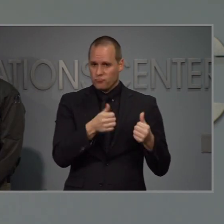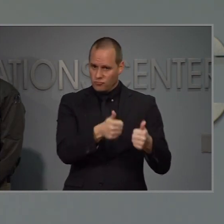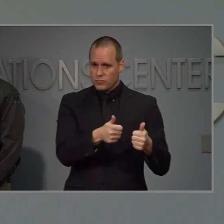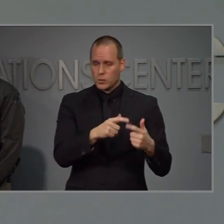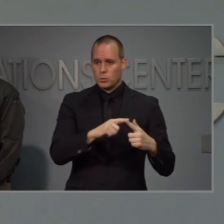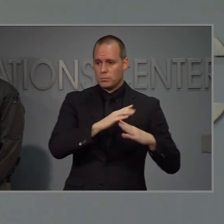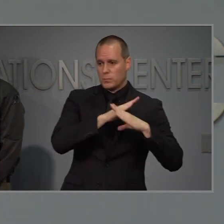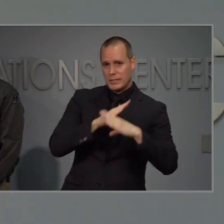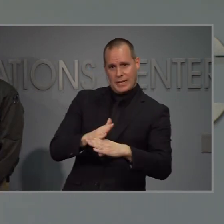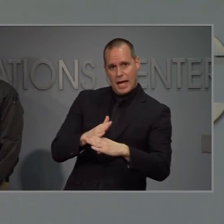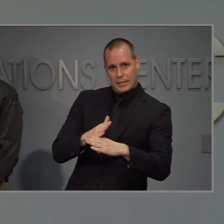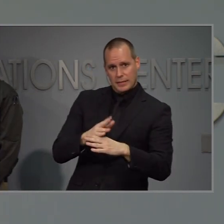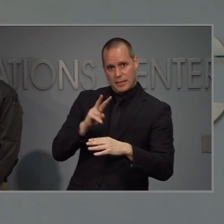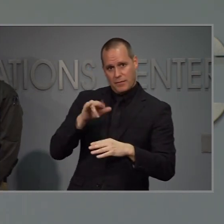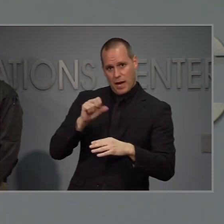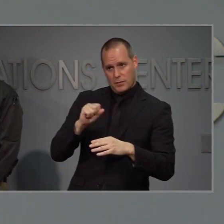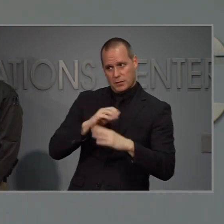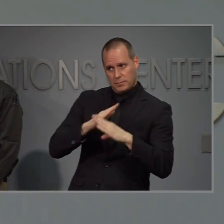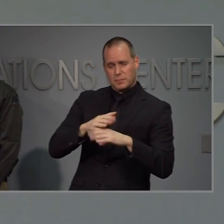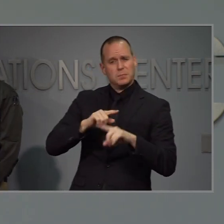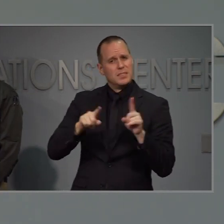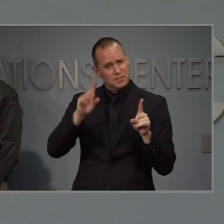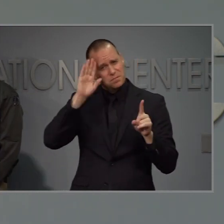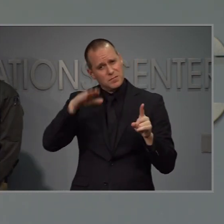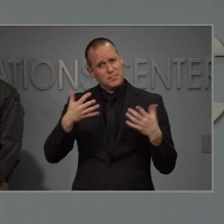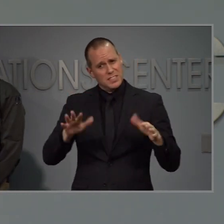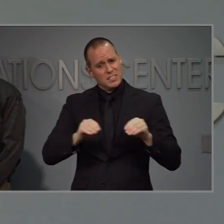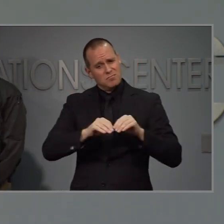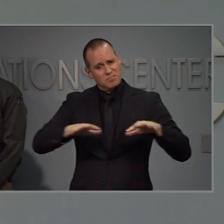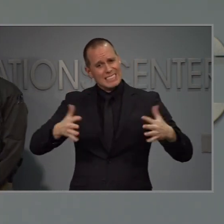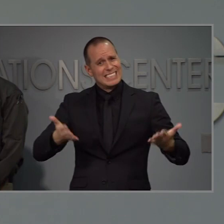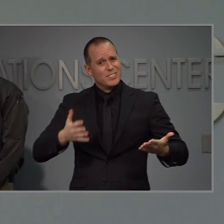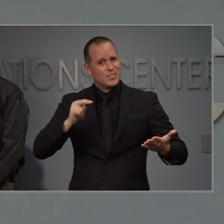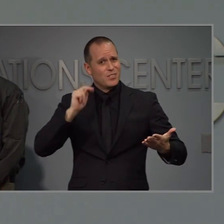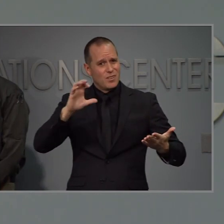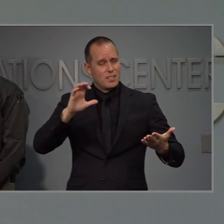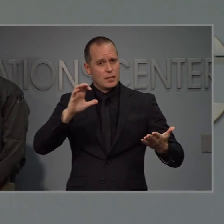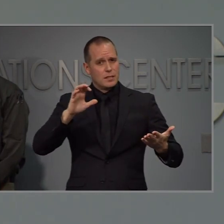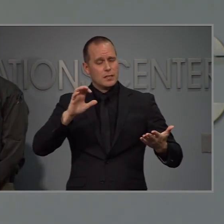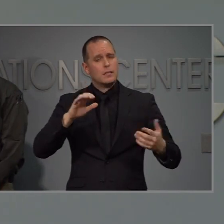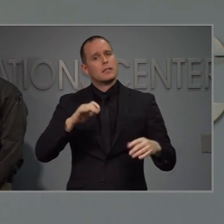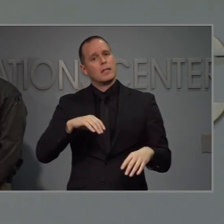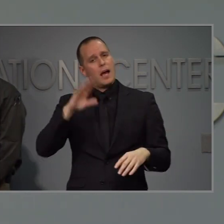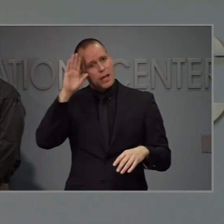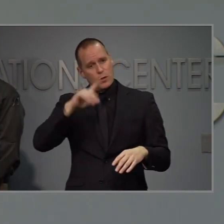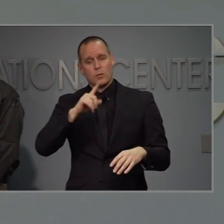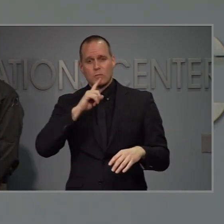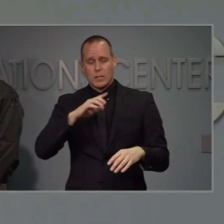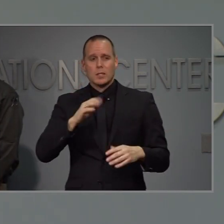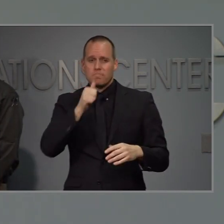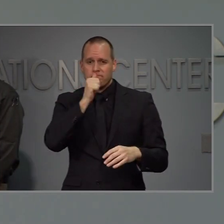para los asilos que hagan el trabajo proactivo para impedir